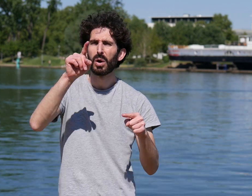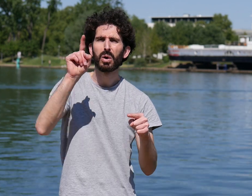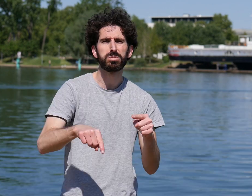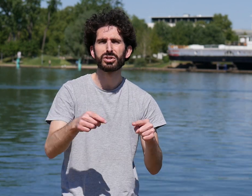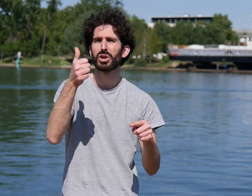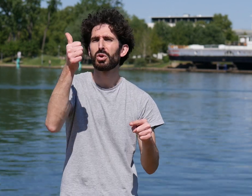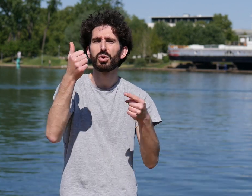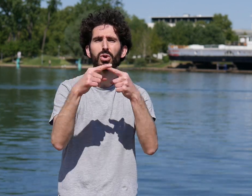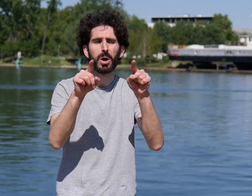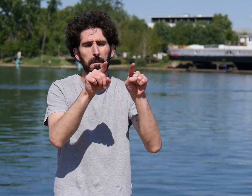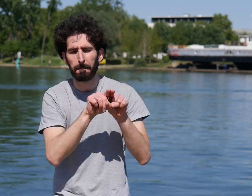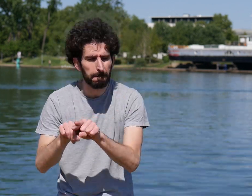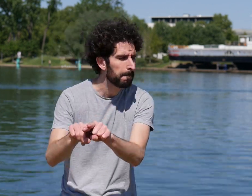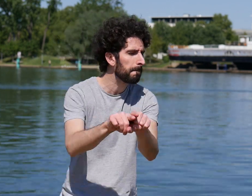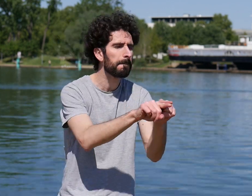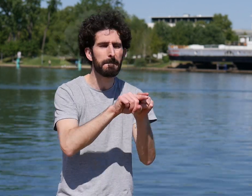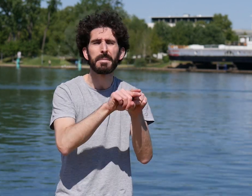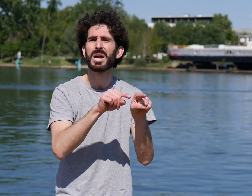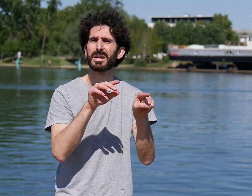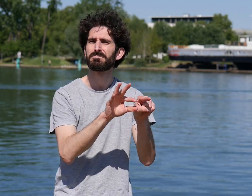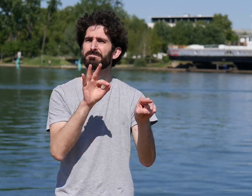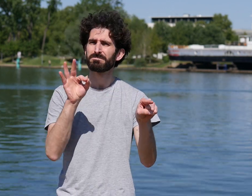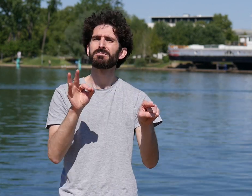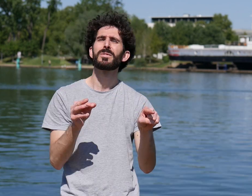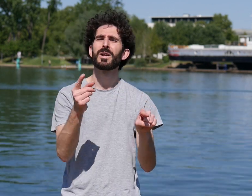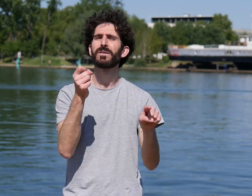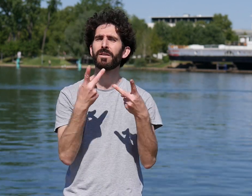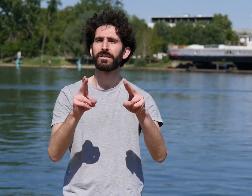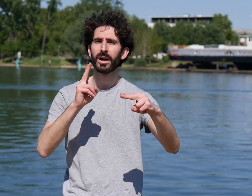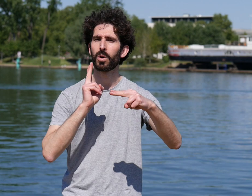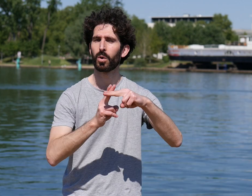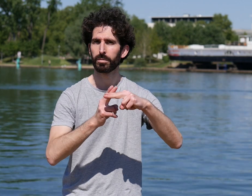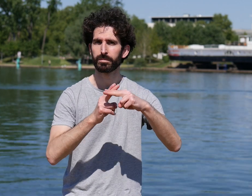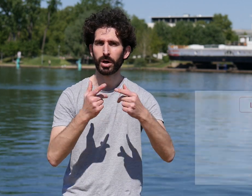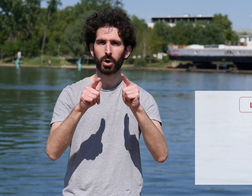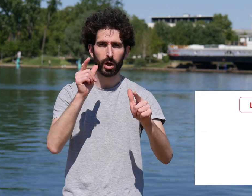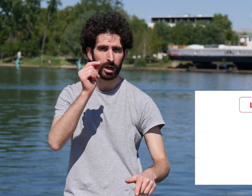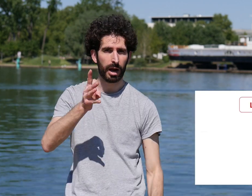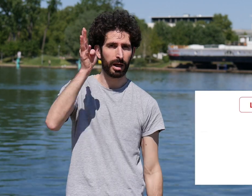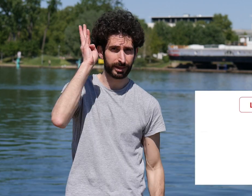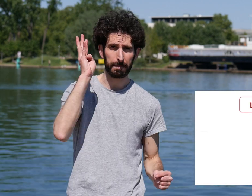Il fallait bien avoir une langue commune qui vient de Rome : le latin.